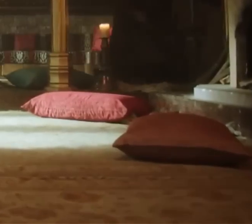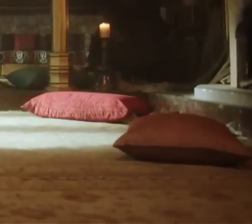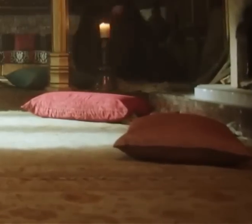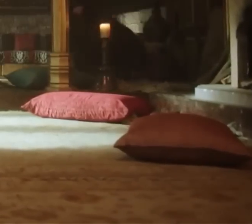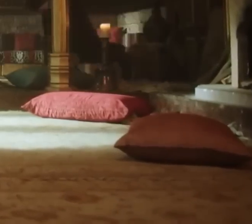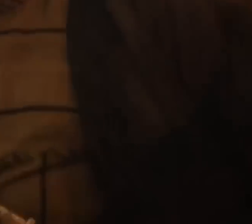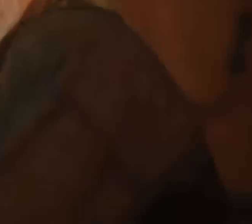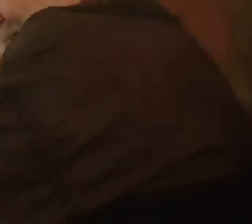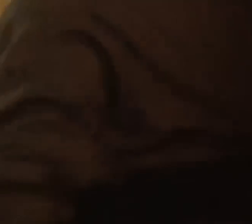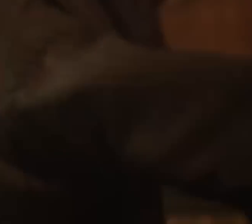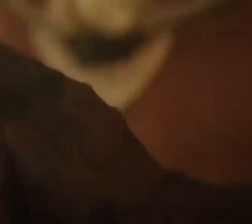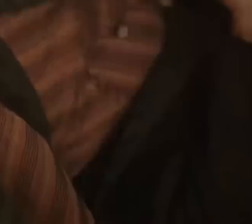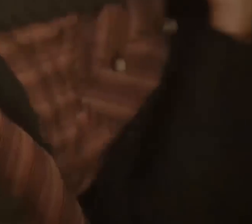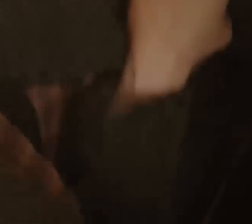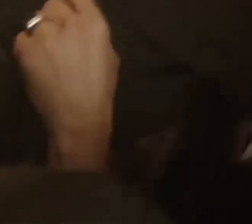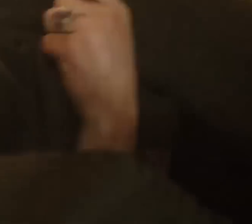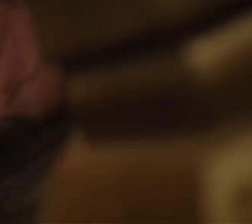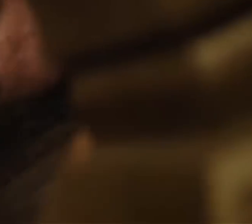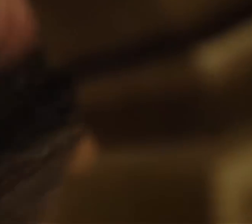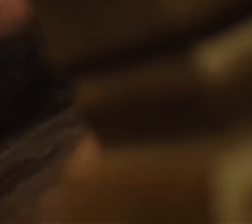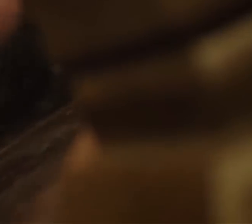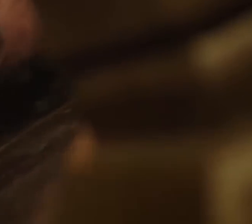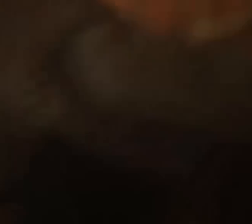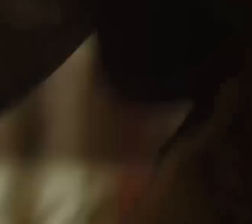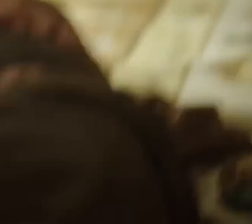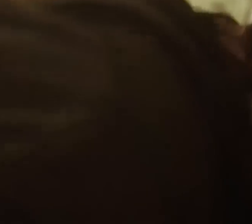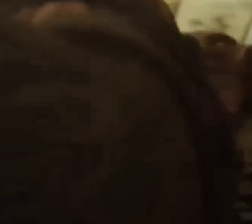(Haykırma sesi) (Kırbaç sesi)